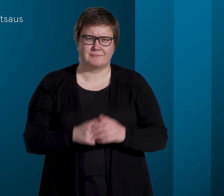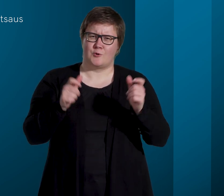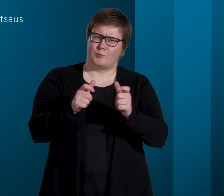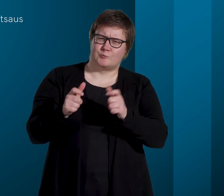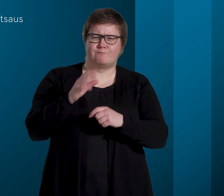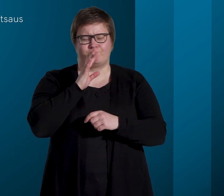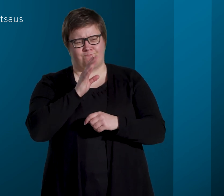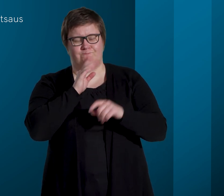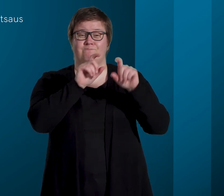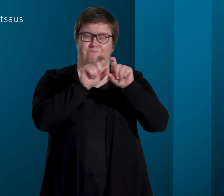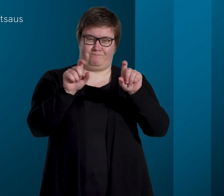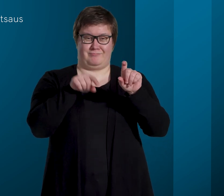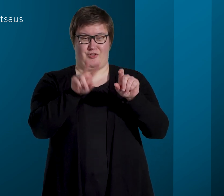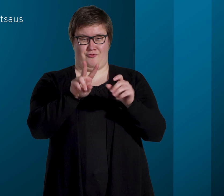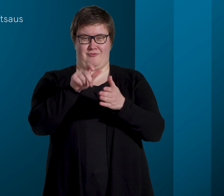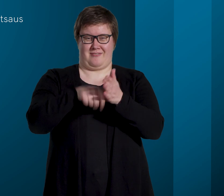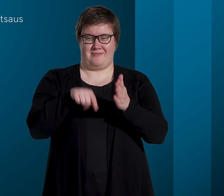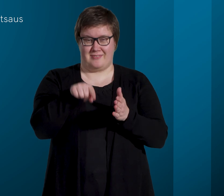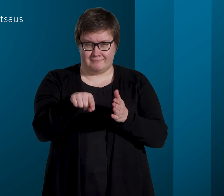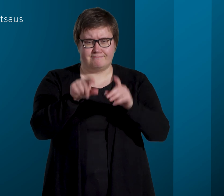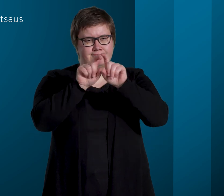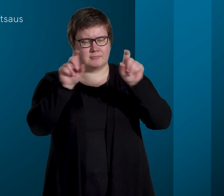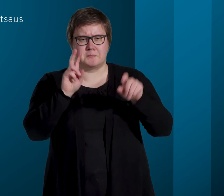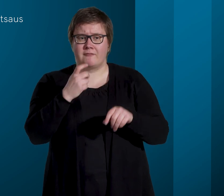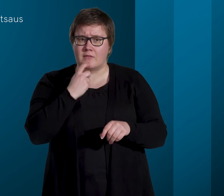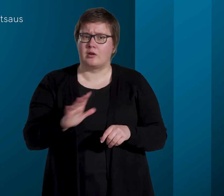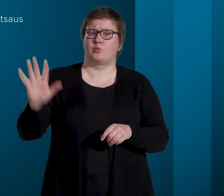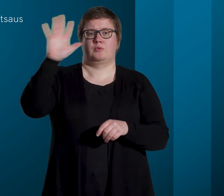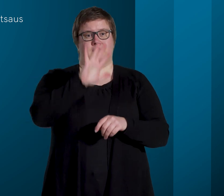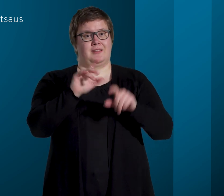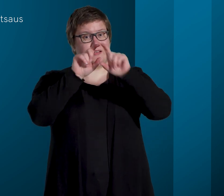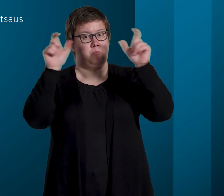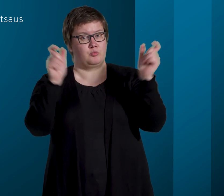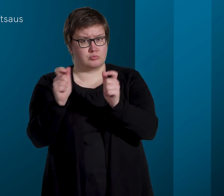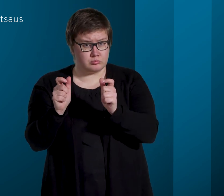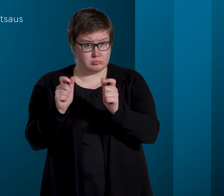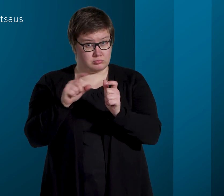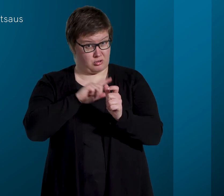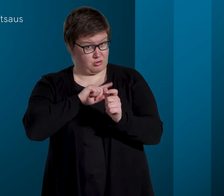Toisessa yhdistyksiä käsittelevässä artikkelissa käsitellään - valtakunnallisia teemayhdistyksiä ja sitä, -